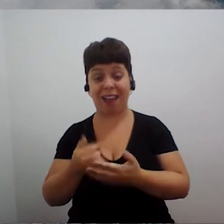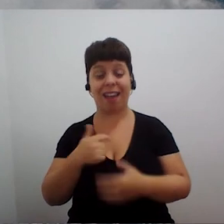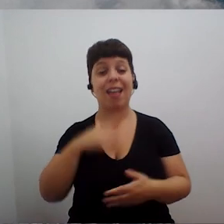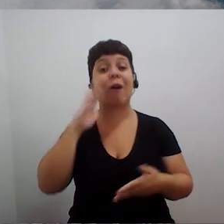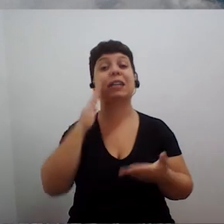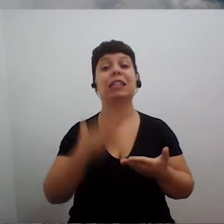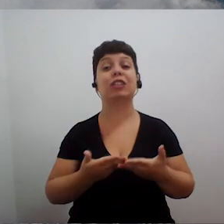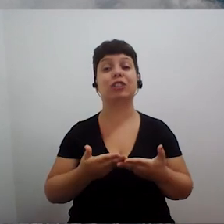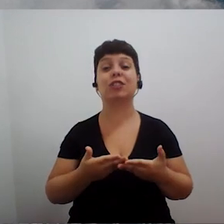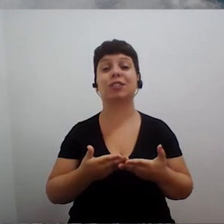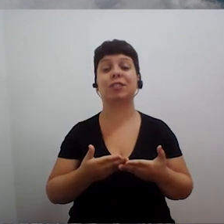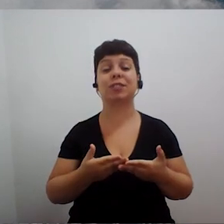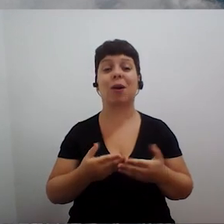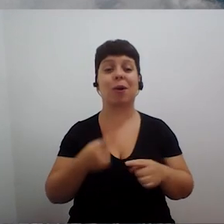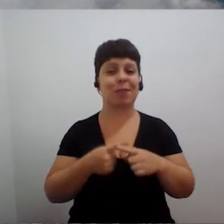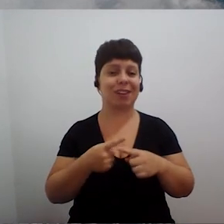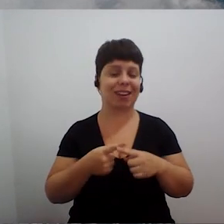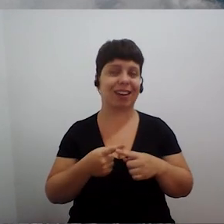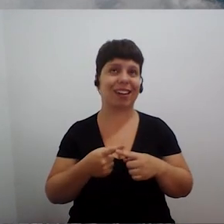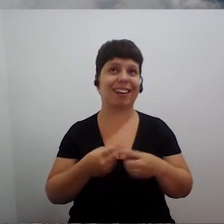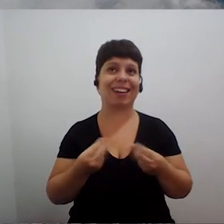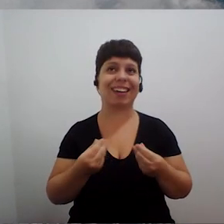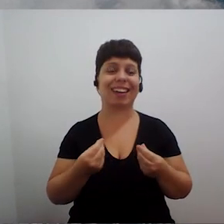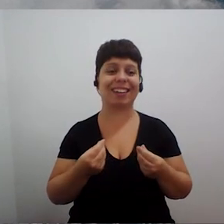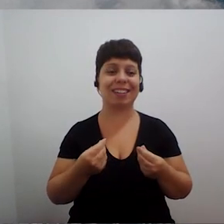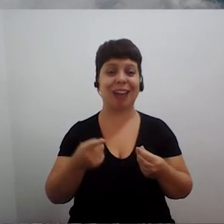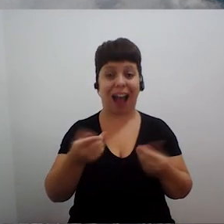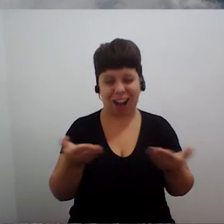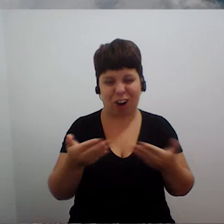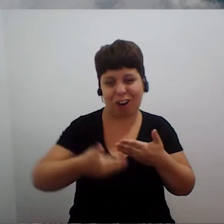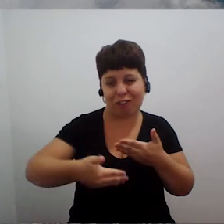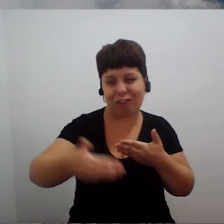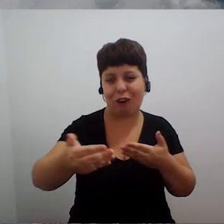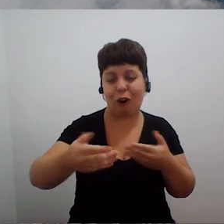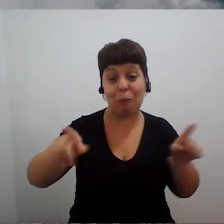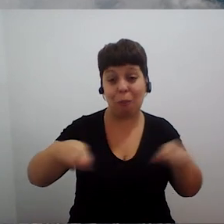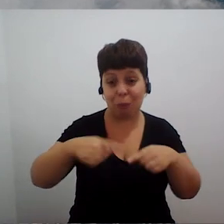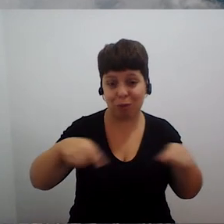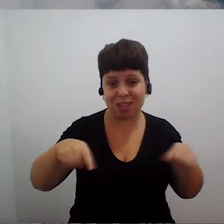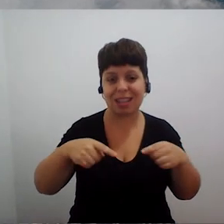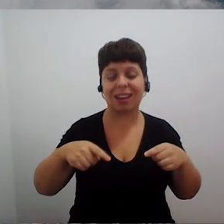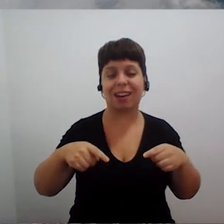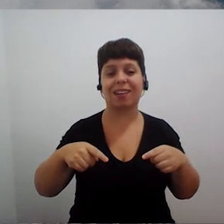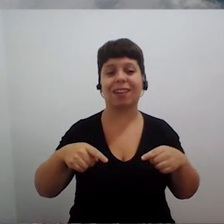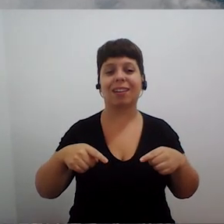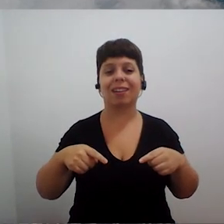eu acredito que muito porque assim como as músicas né que vocês vão ouvir elas fazem um